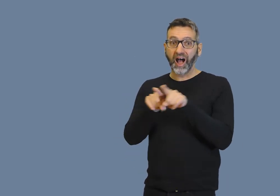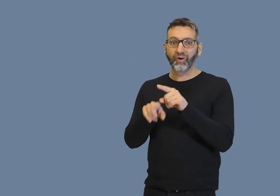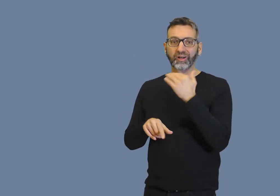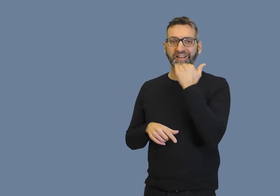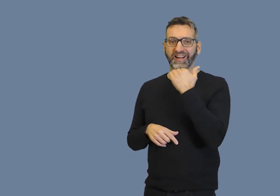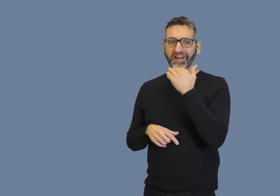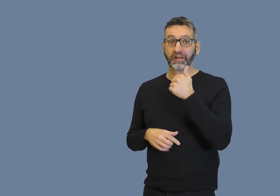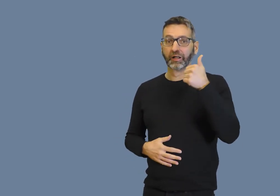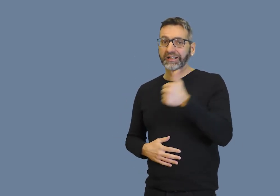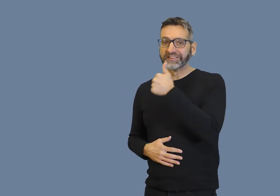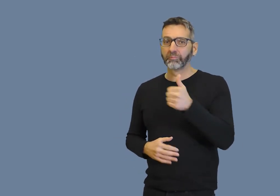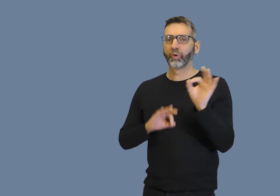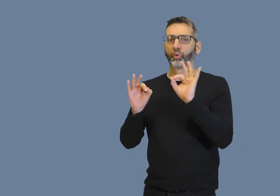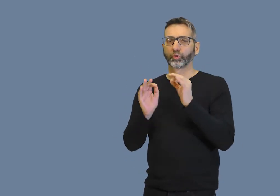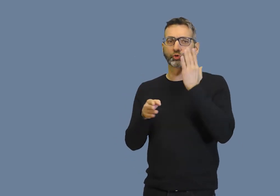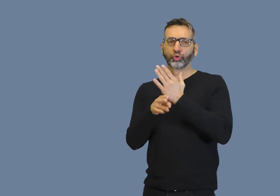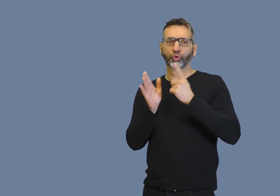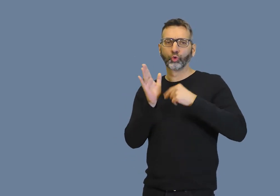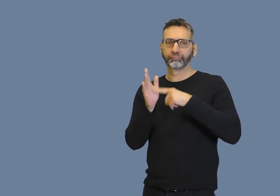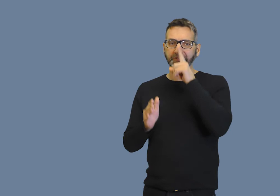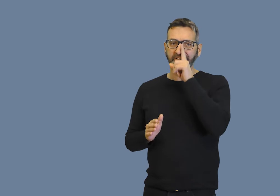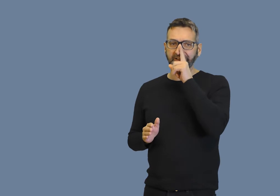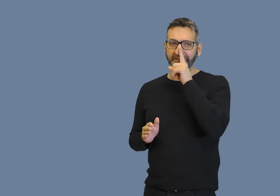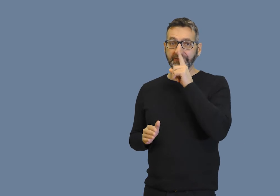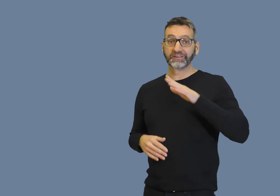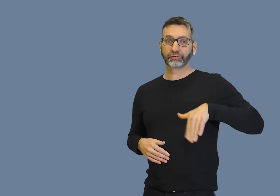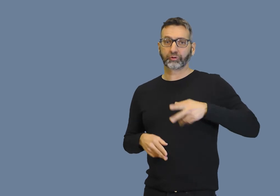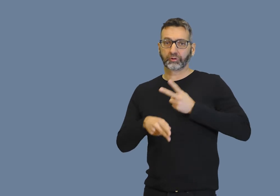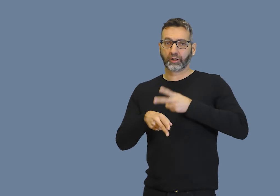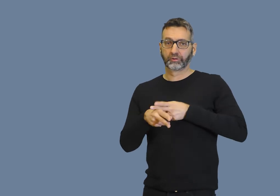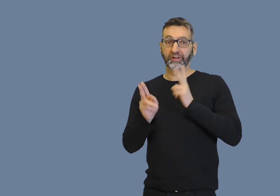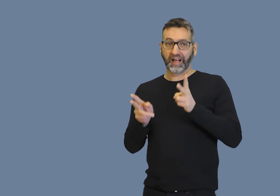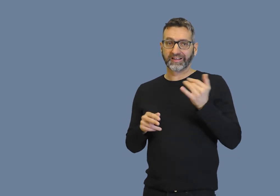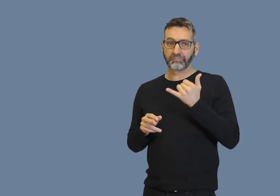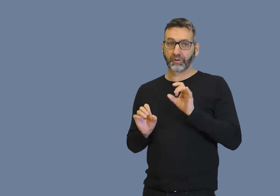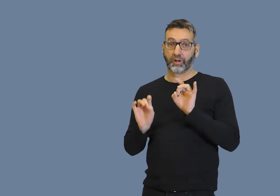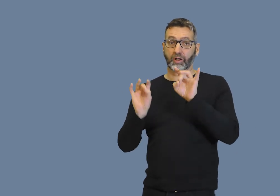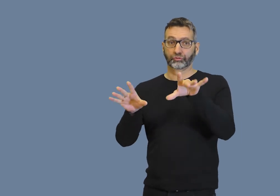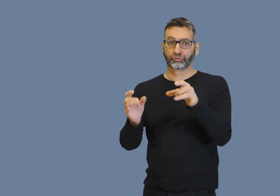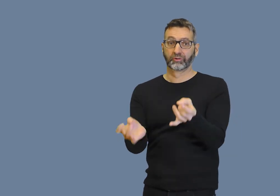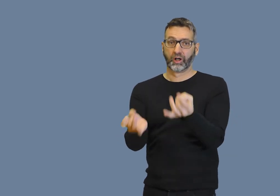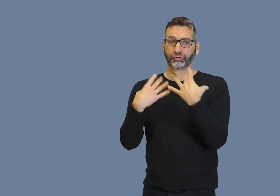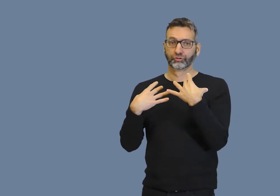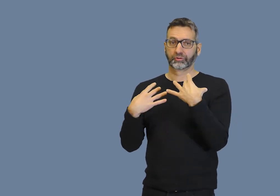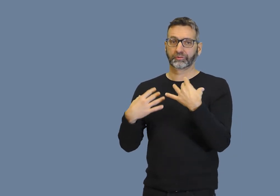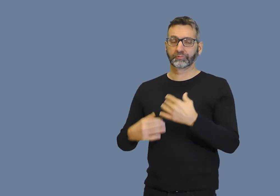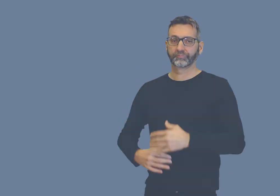Es ist auch egal, ob das erste Mal oder nicht: Mit einer sexuell übertragbaren Infektion kann man sich immer anstecken.